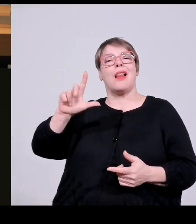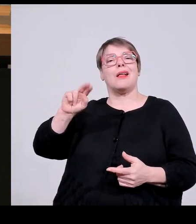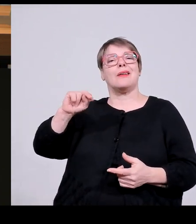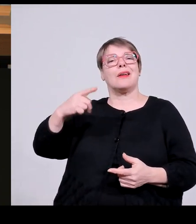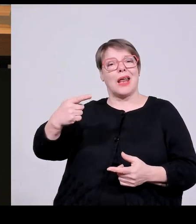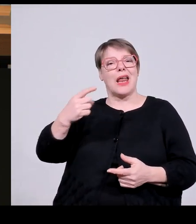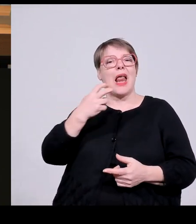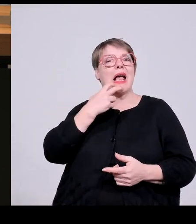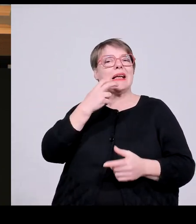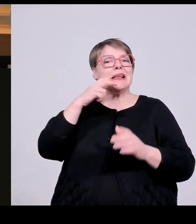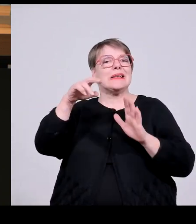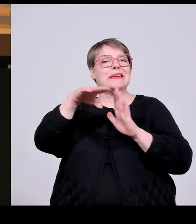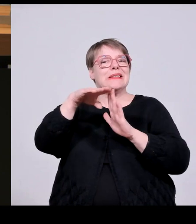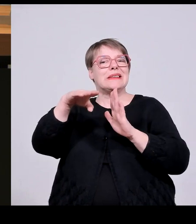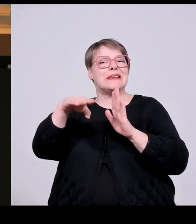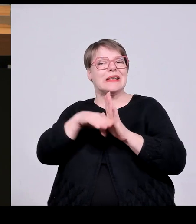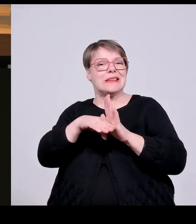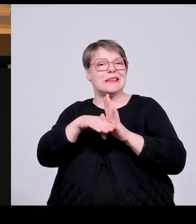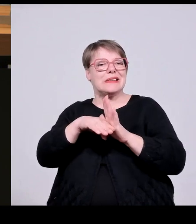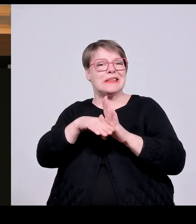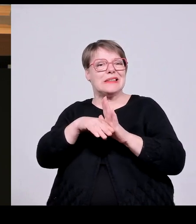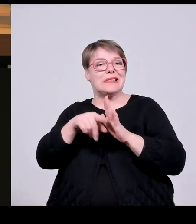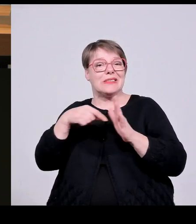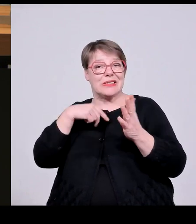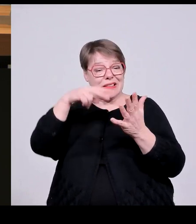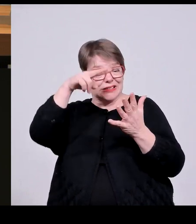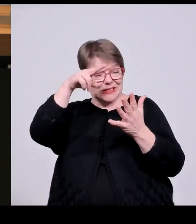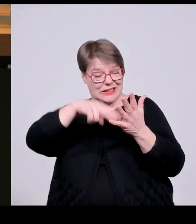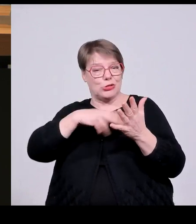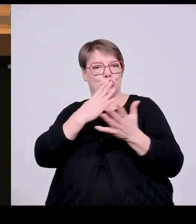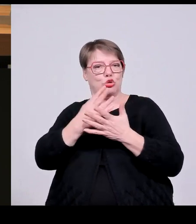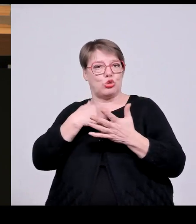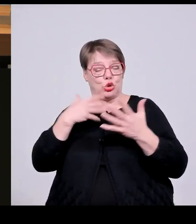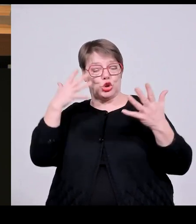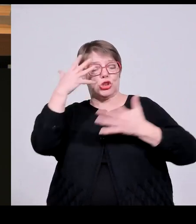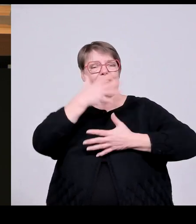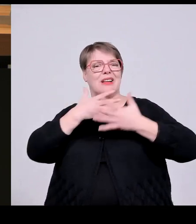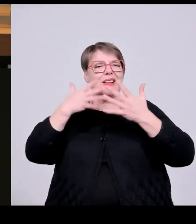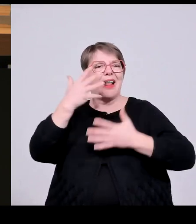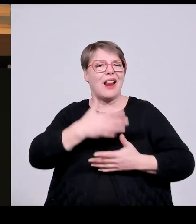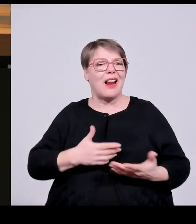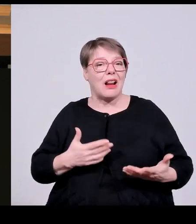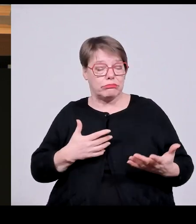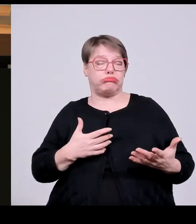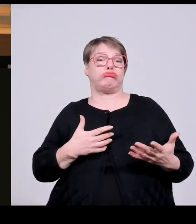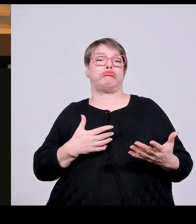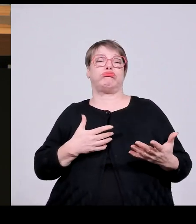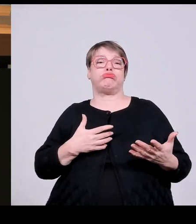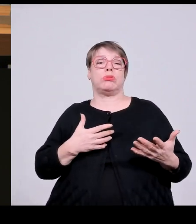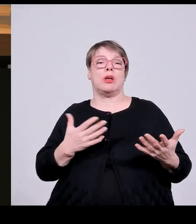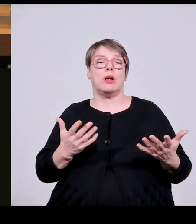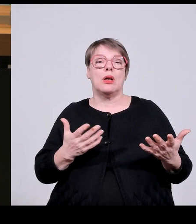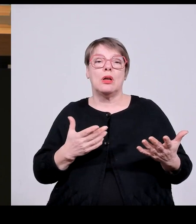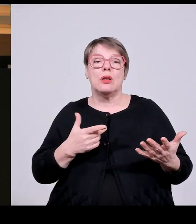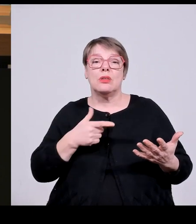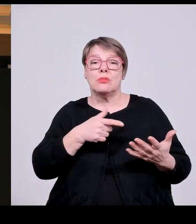Werden die unverträglich Umweltverträglichkeitsprüfung- en von vier Wochen auf eine Woche verkürzt.